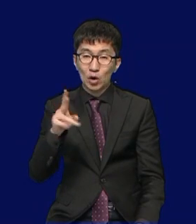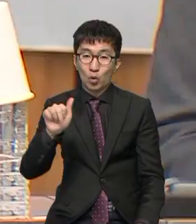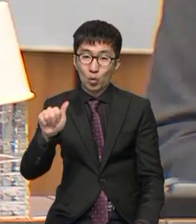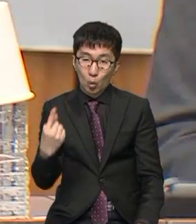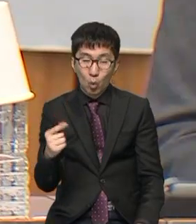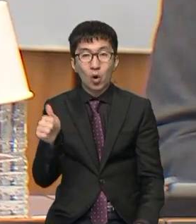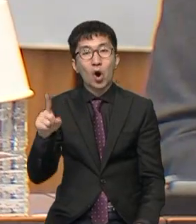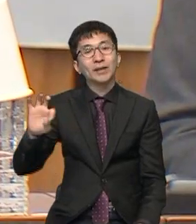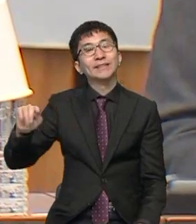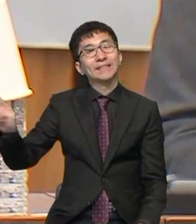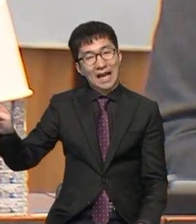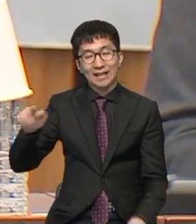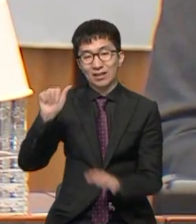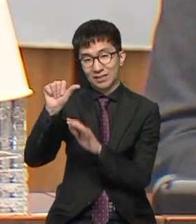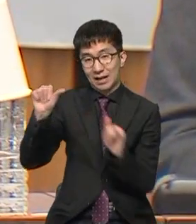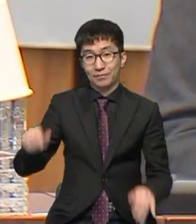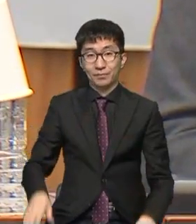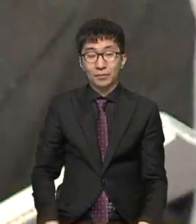여기에 김정재, 조수진 의원 등이 출마를 고심 중입니다.